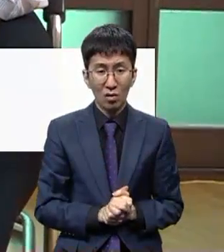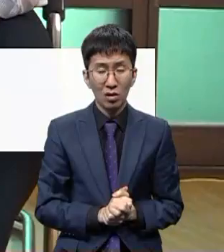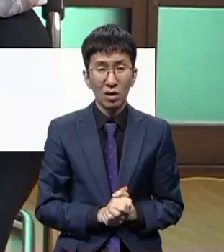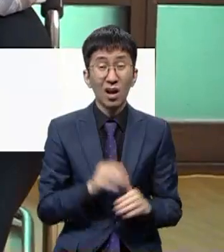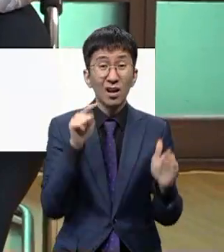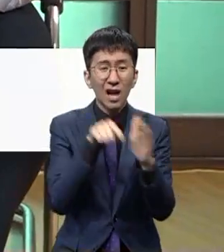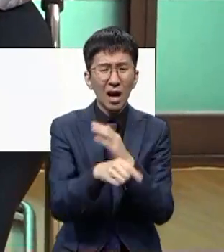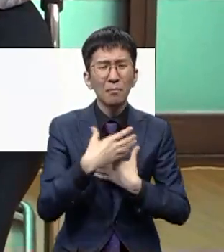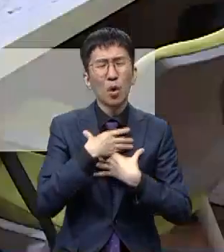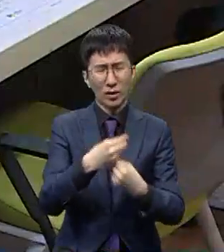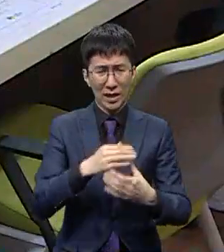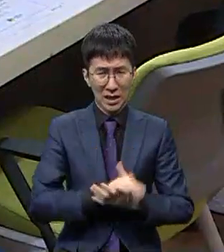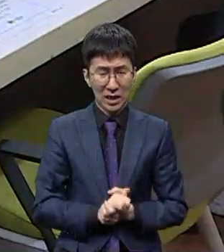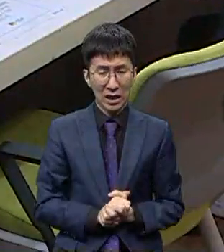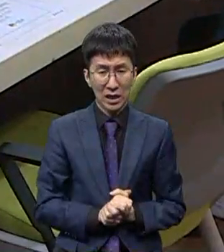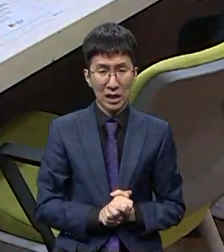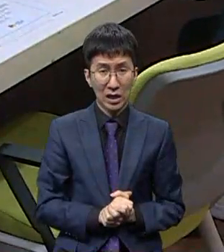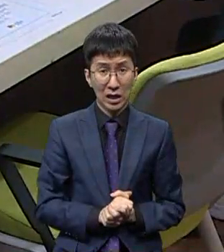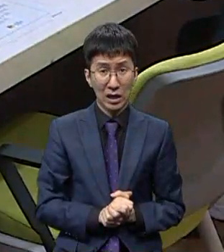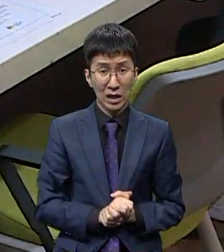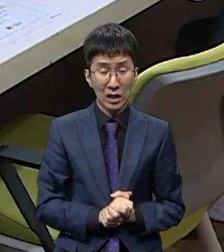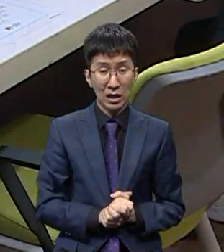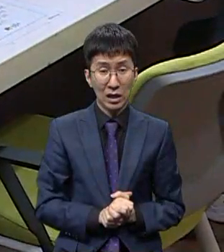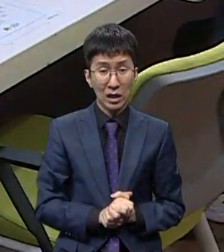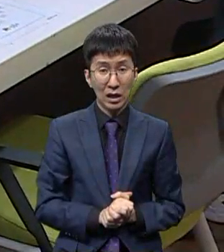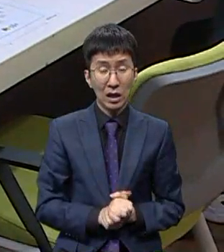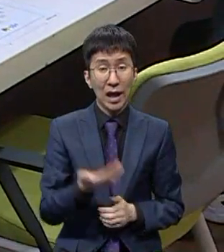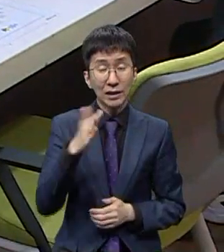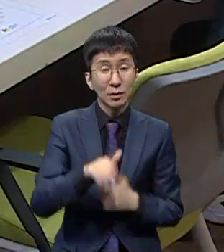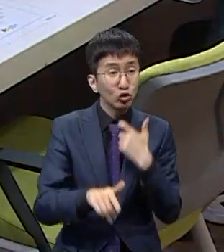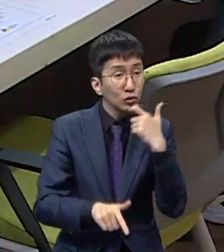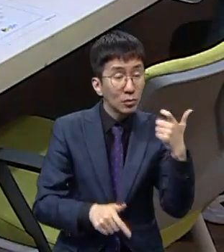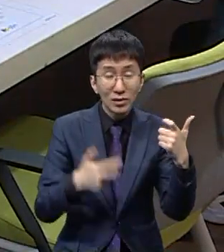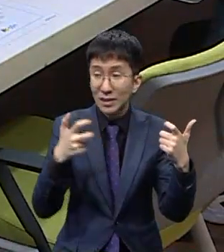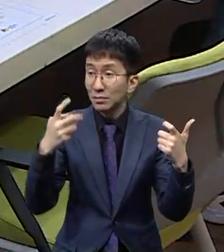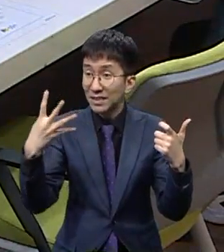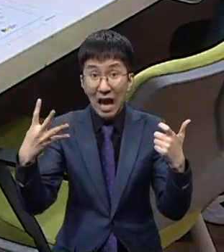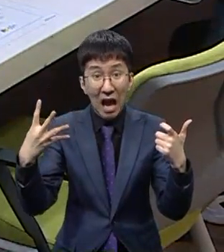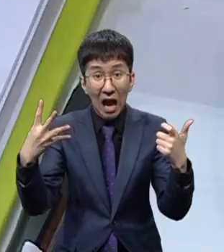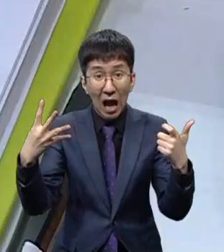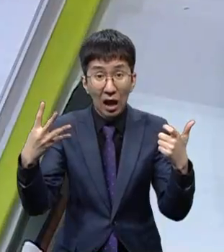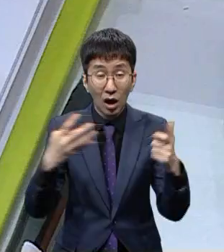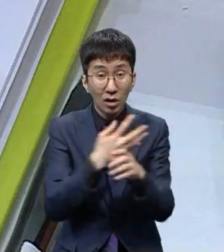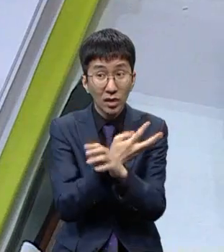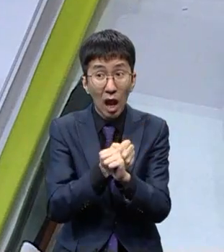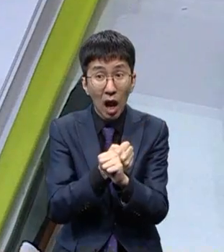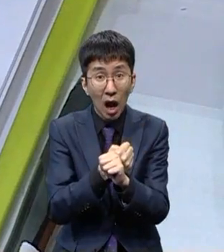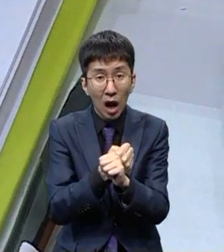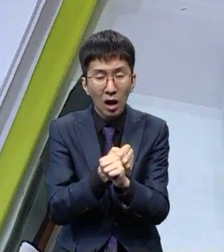(기자) 이런 점을 고려해도 60세부터 74세까지의 접종 예약률이 50.1%에 그치고